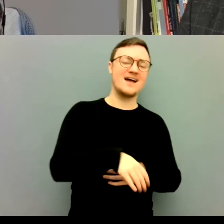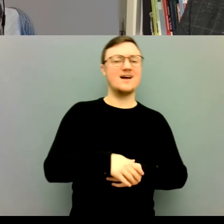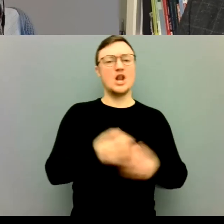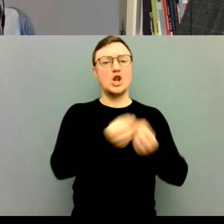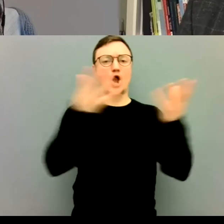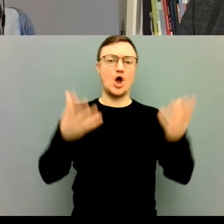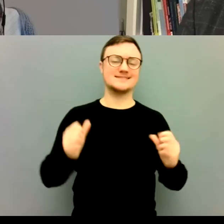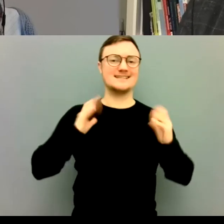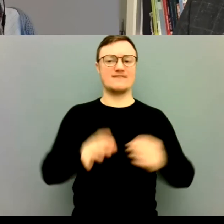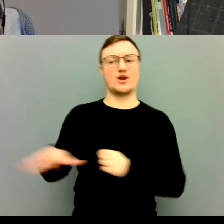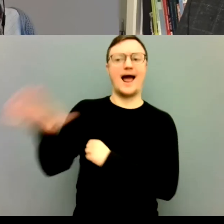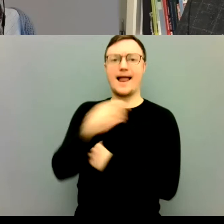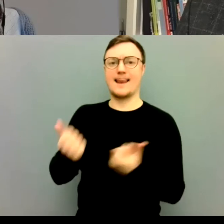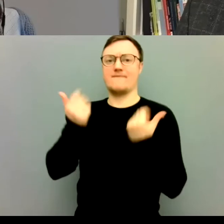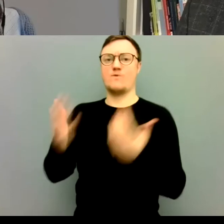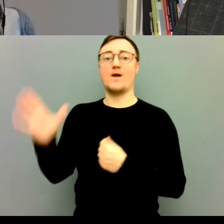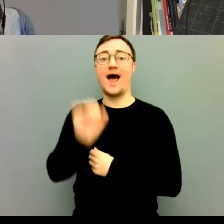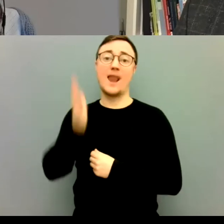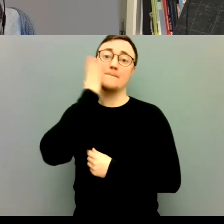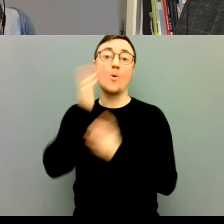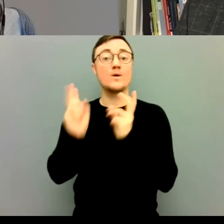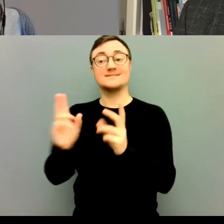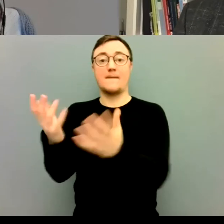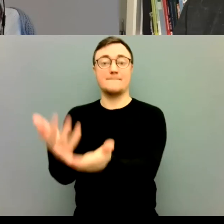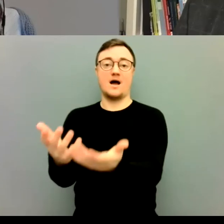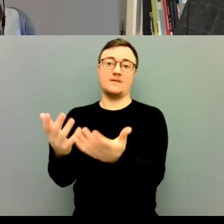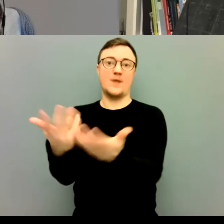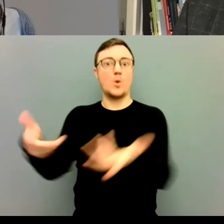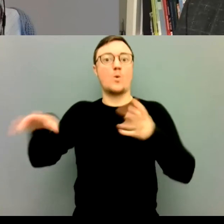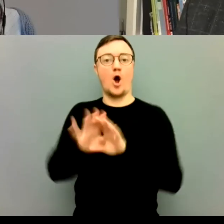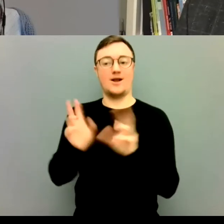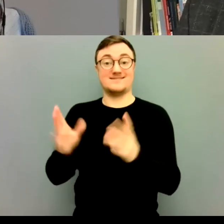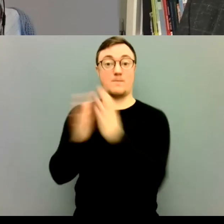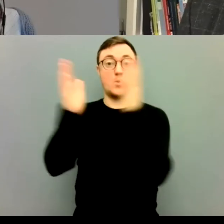Många kommuner löste det och gav till alla i lokalerna-